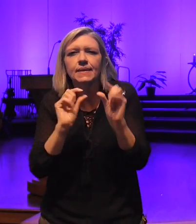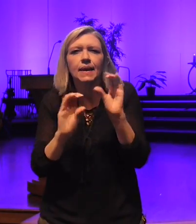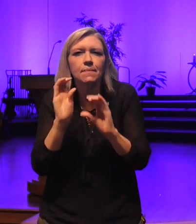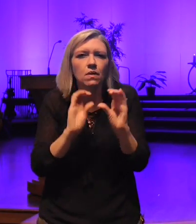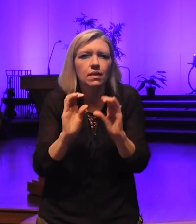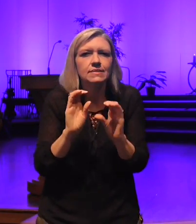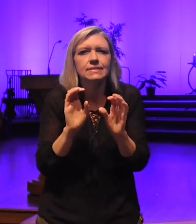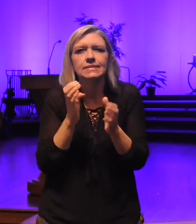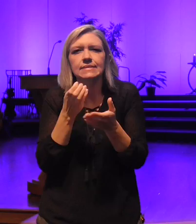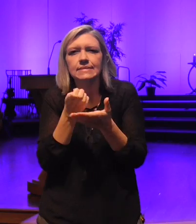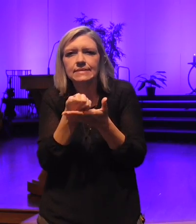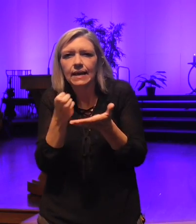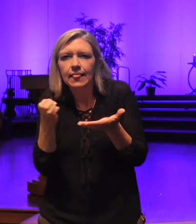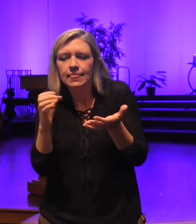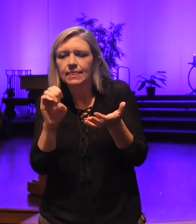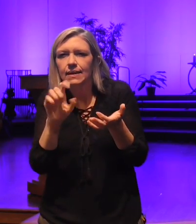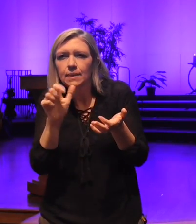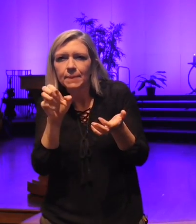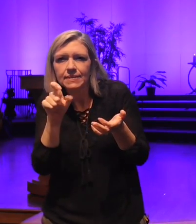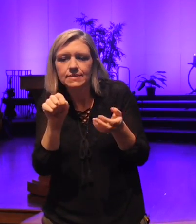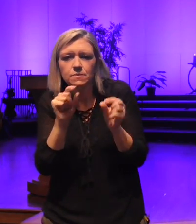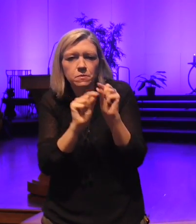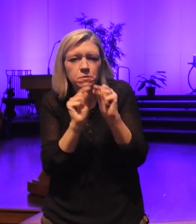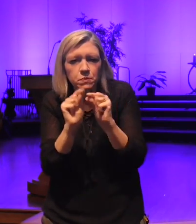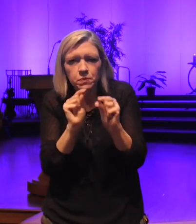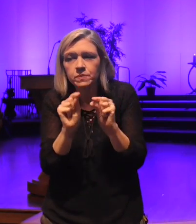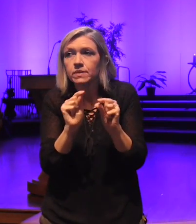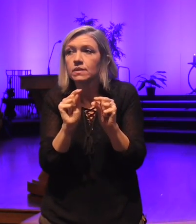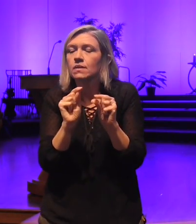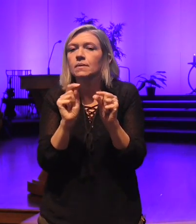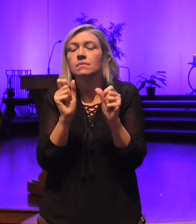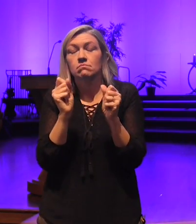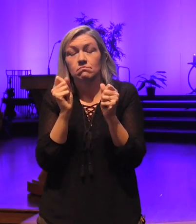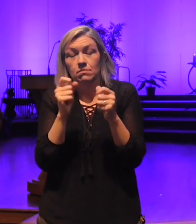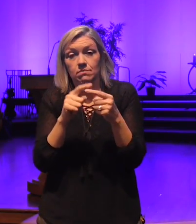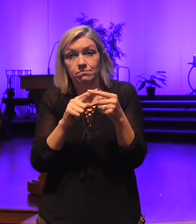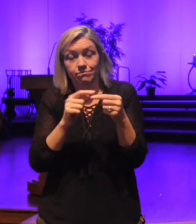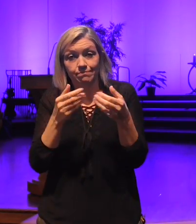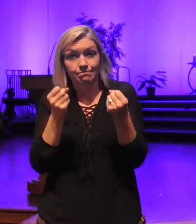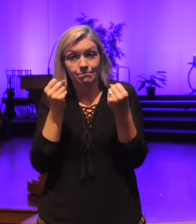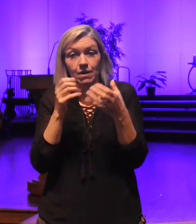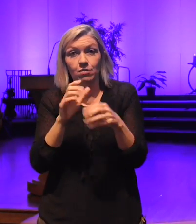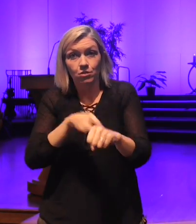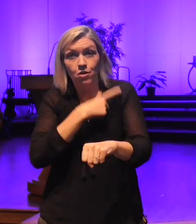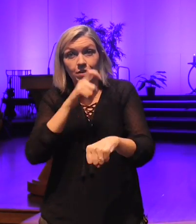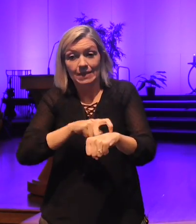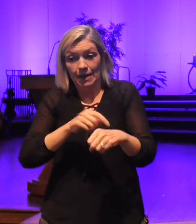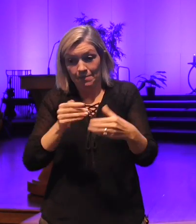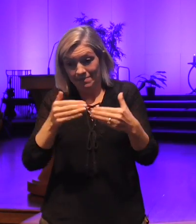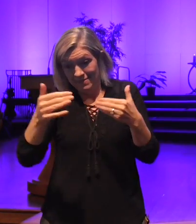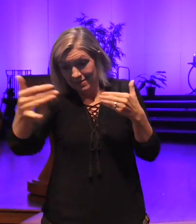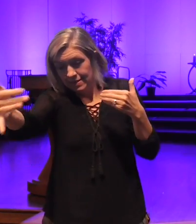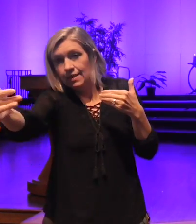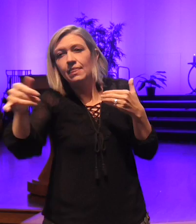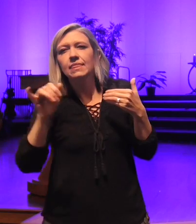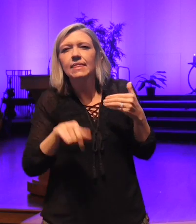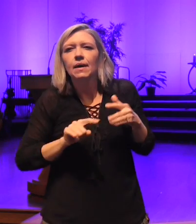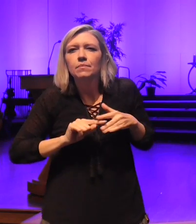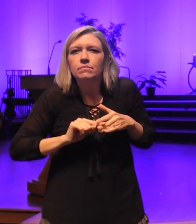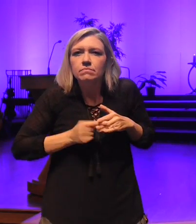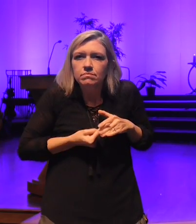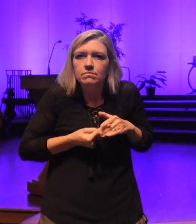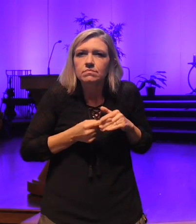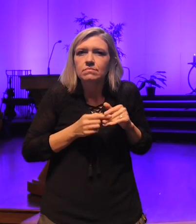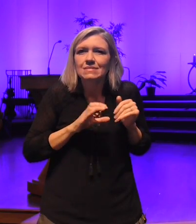y así, en poco tiempo, muy pronto, en realidad, eones de tiempo, ese protoplasma de esa sopa primordial